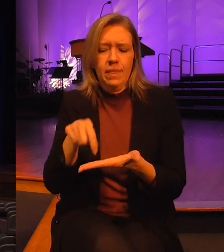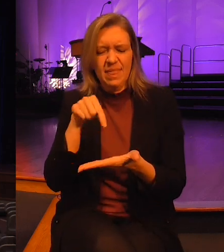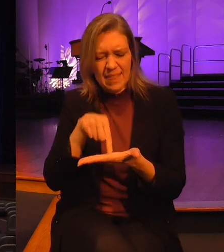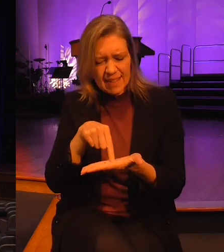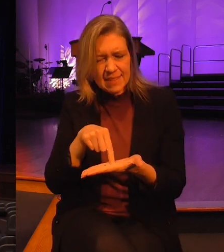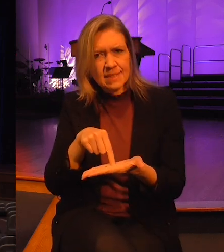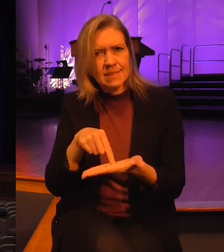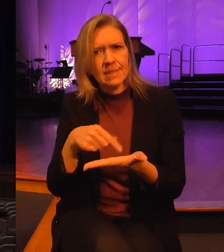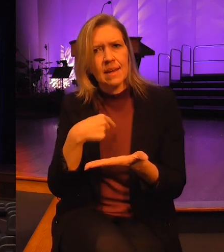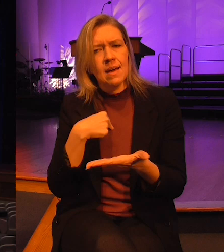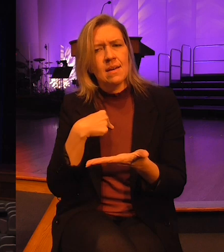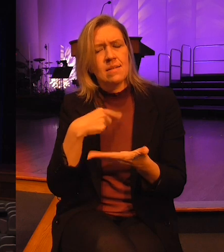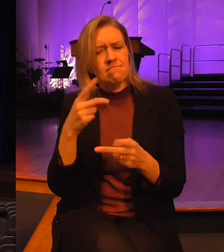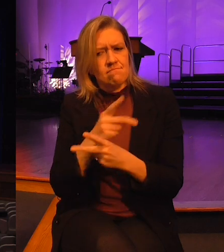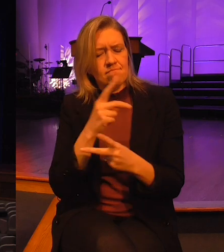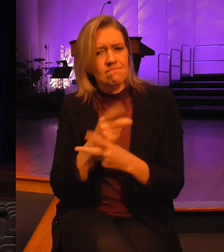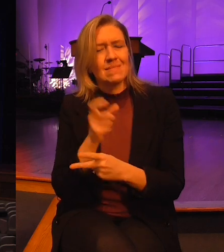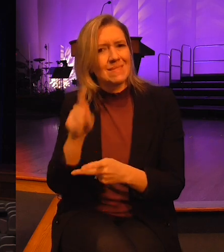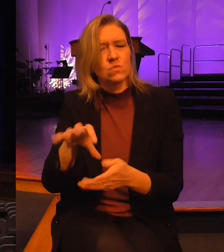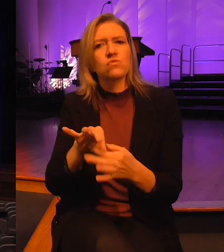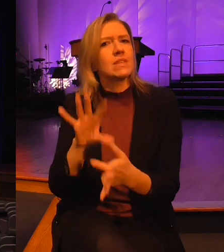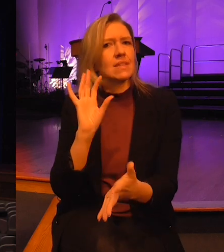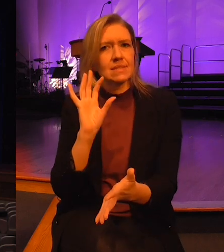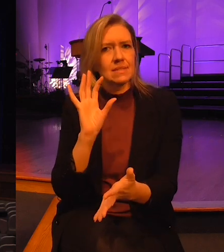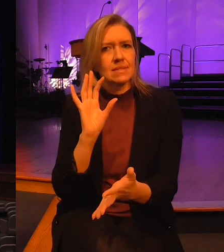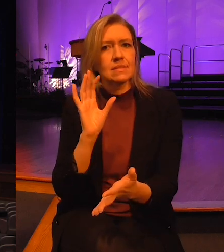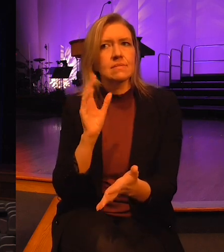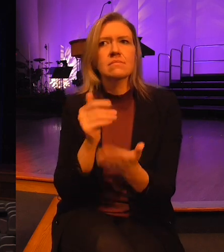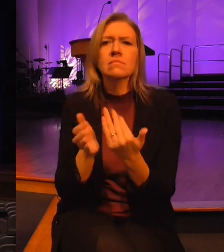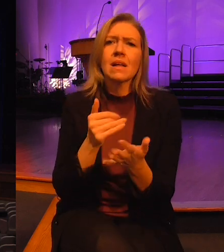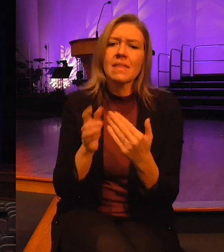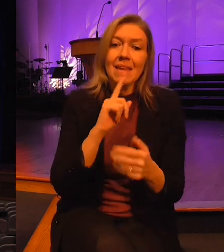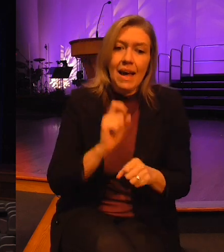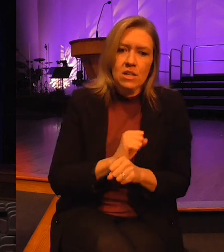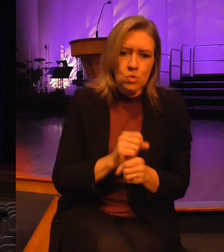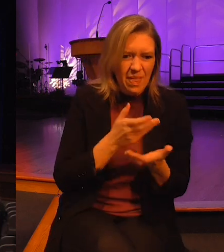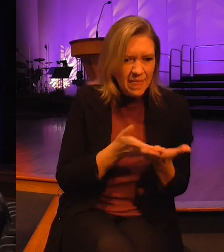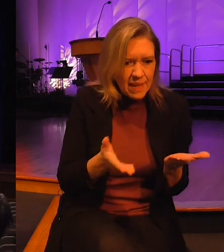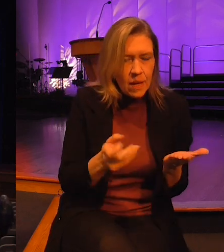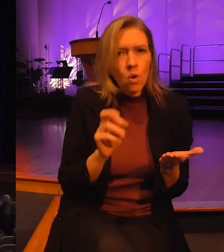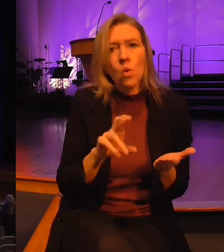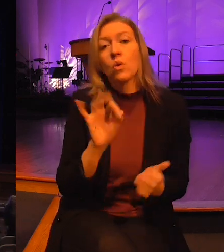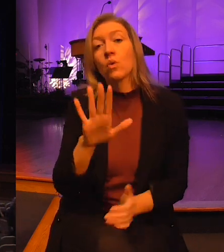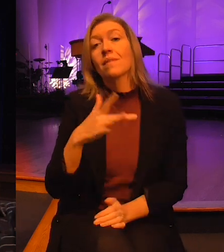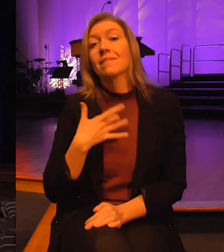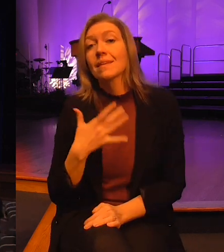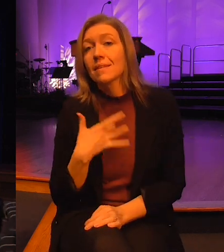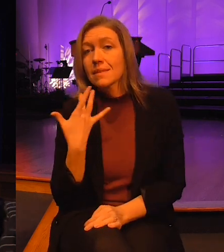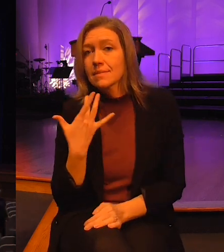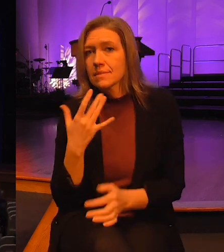necesita ser liberado, ya sea la cosa real o tu apego o sentimiento a tu alrededor.